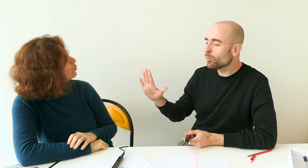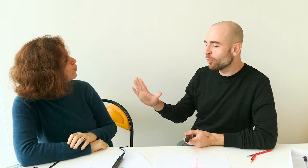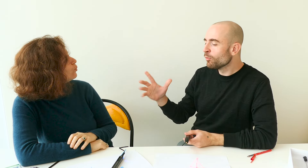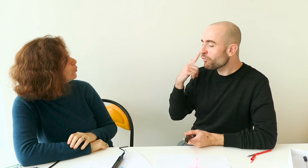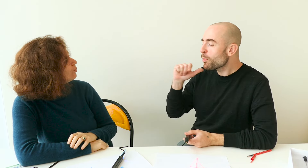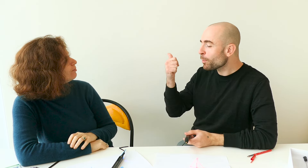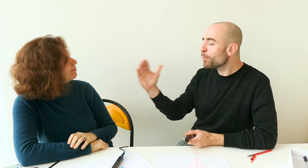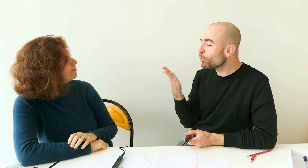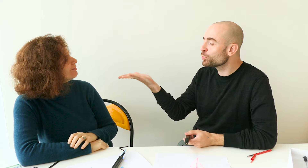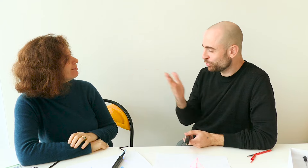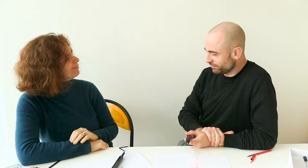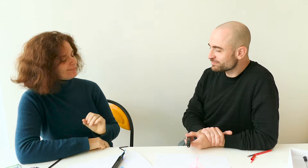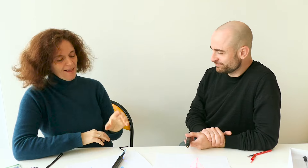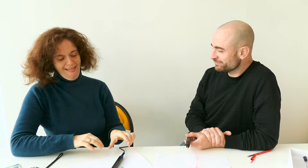Bon, et si tu commençais à me montrer quelque chose, toi ?!